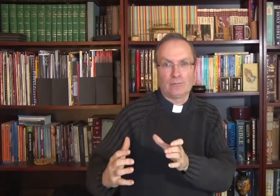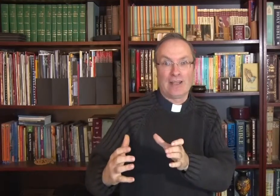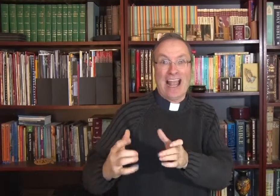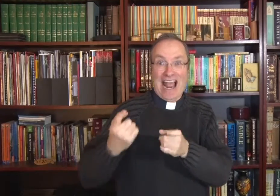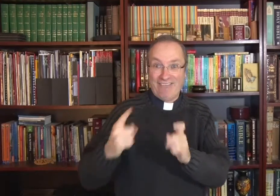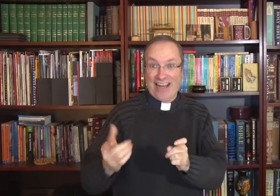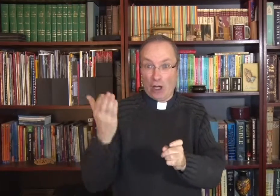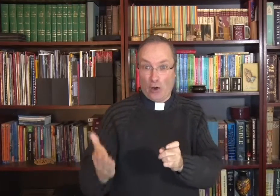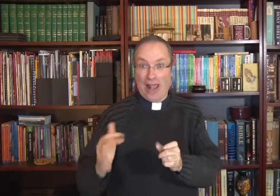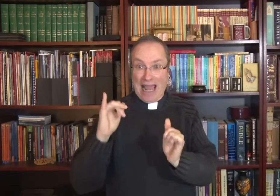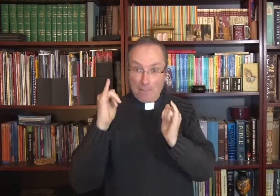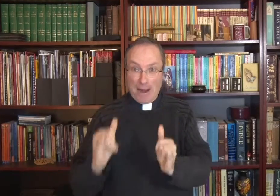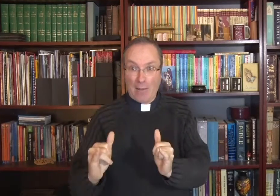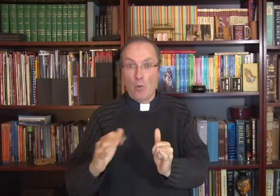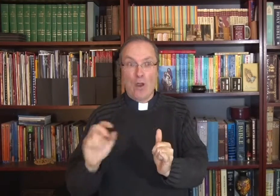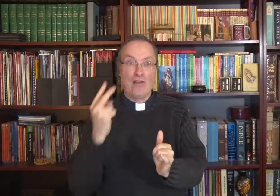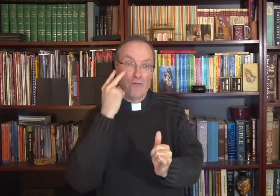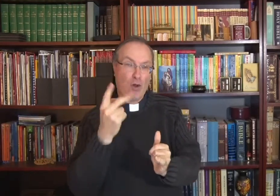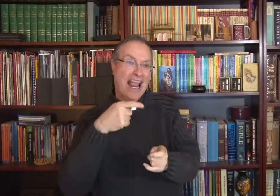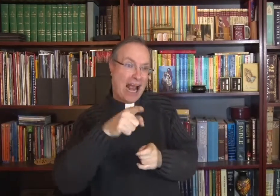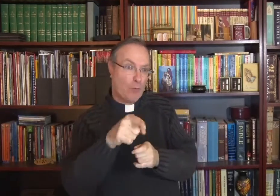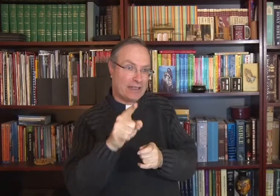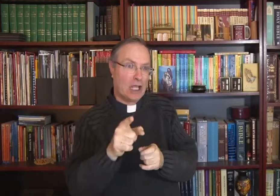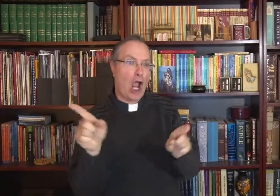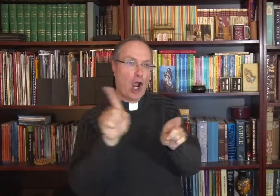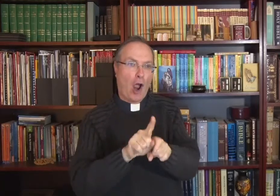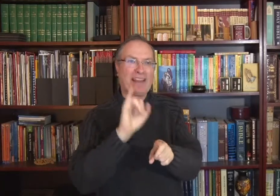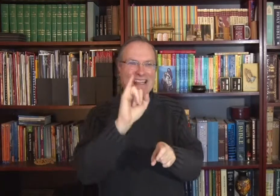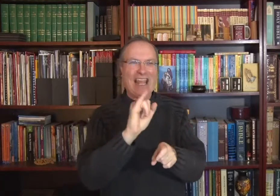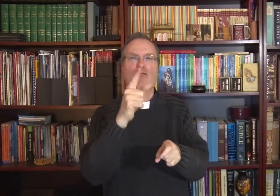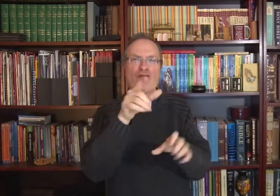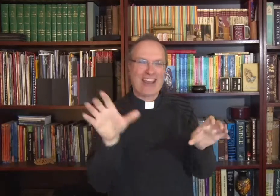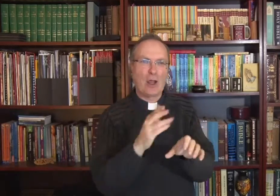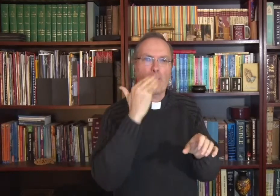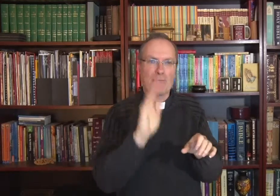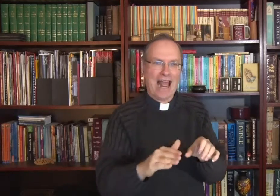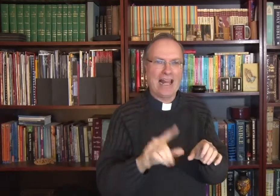afin que, là même où ils vous calomnient comme si vous faisiez le mal,